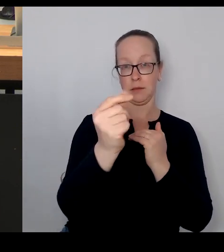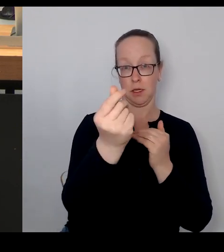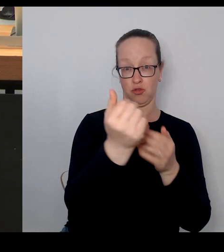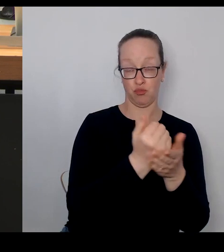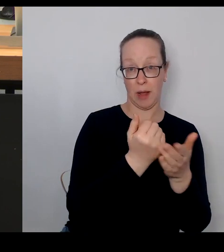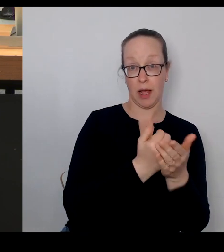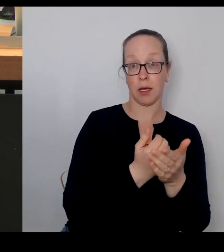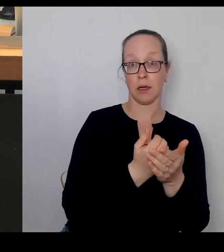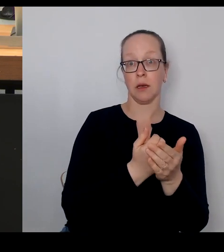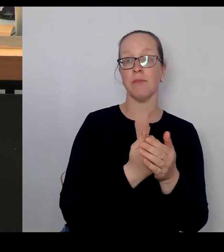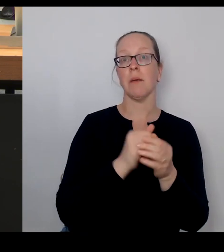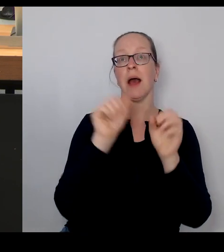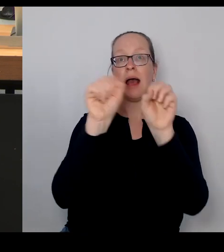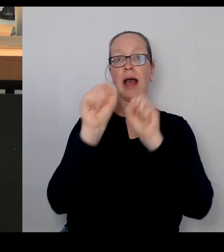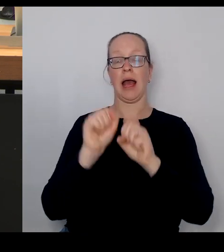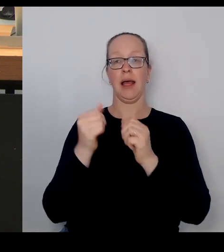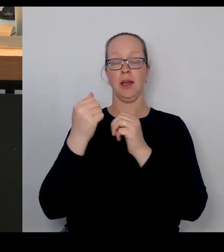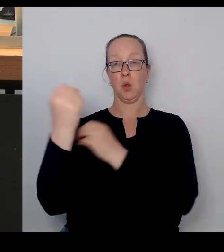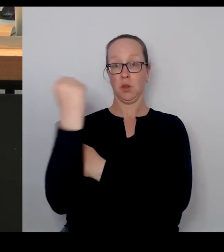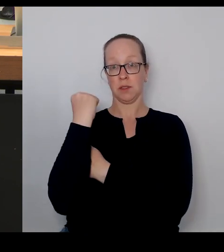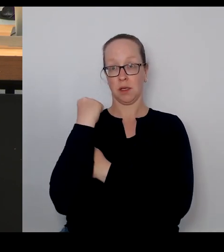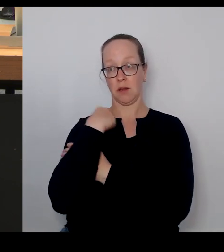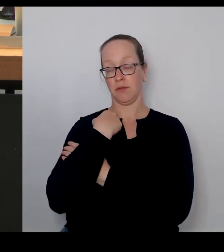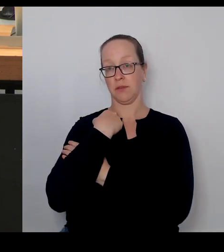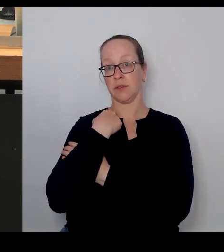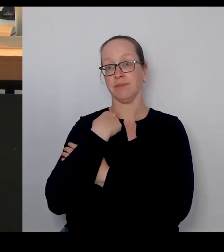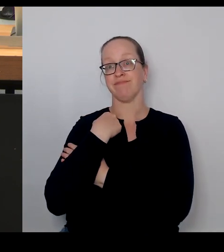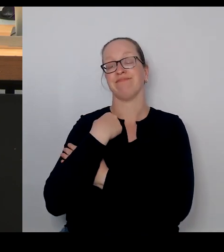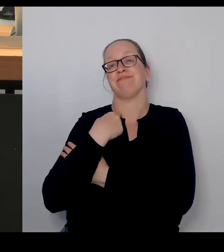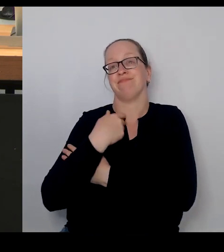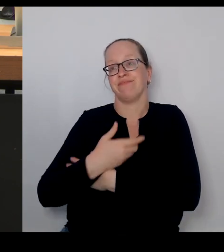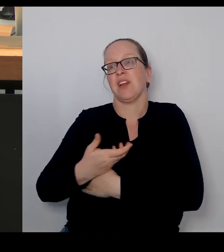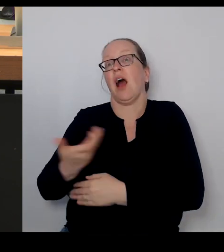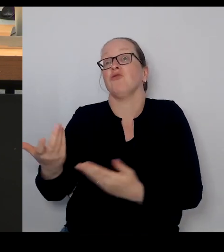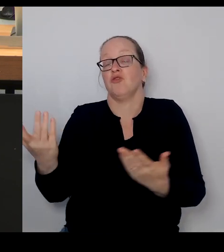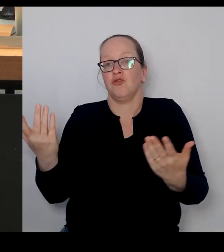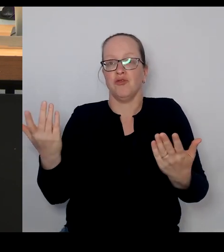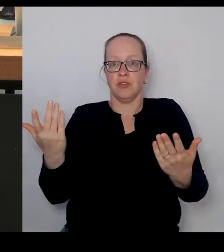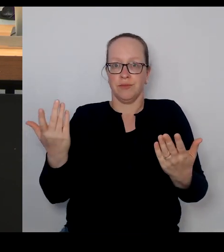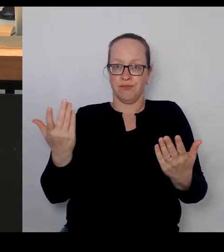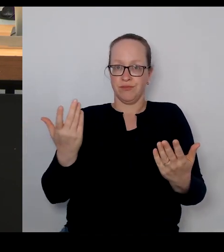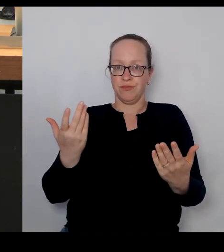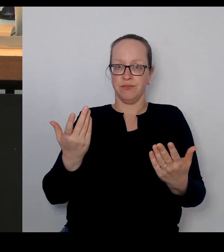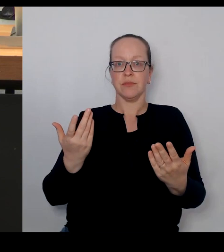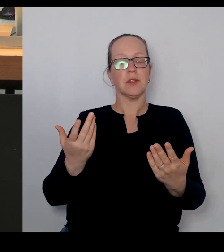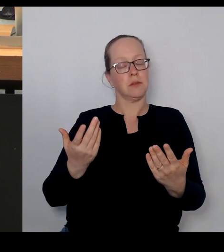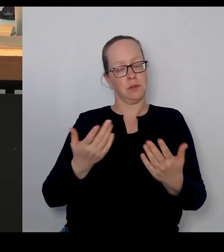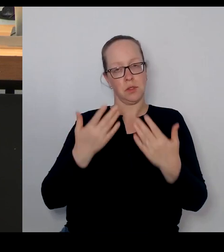Es sind Zustände, die schnellstmöglich zu beenden sind. Auch deshalb hatten wir uns Rot